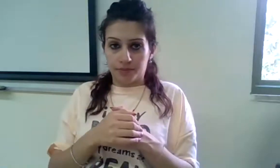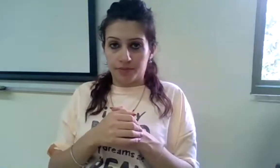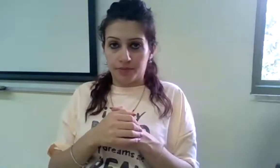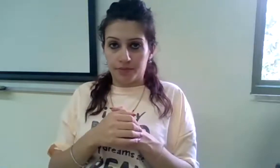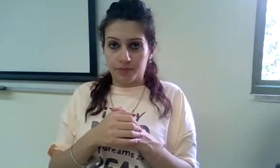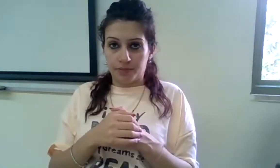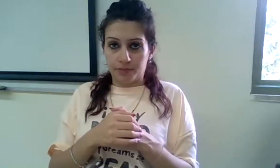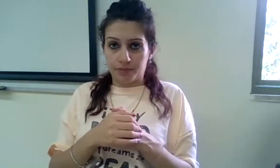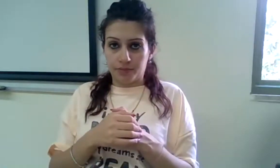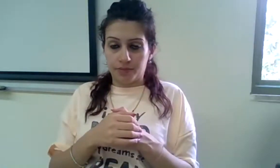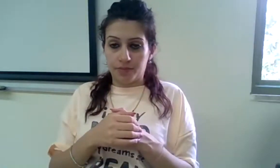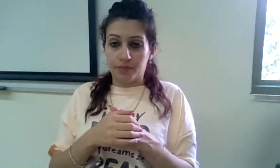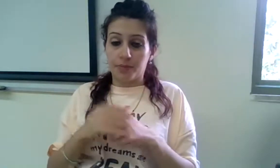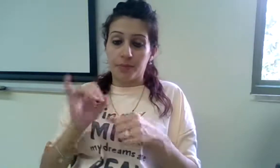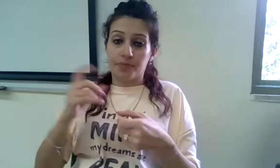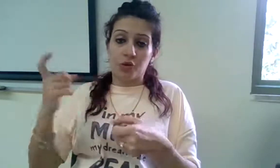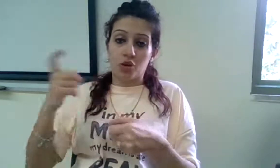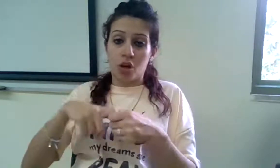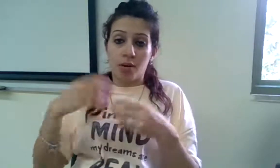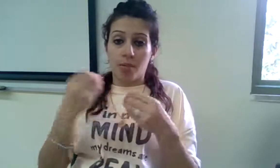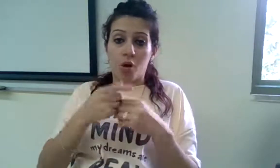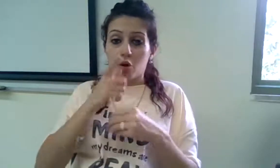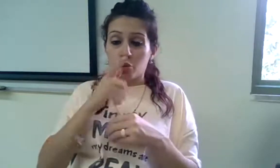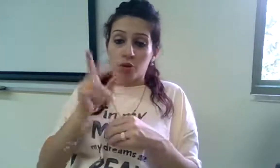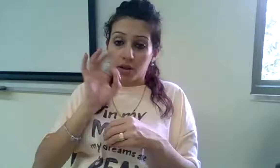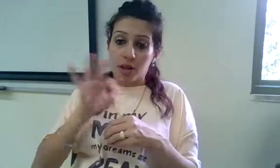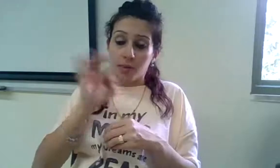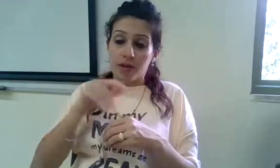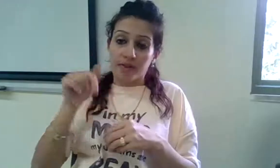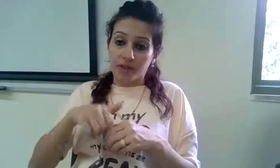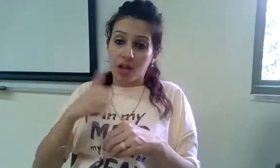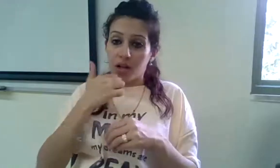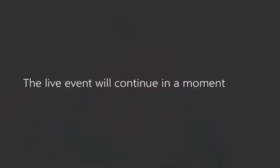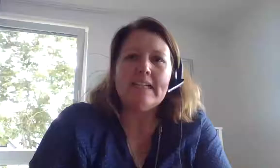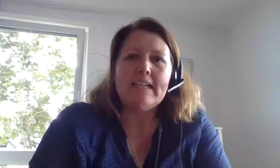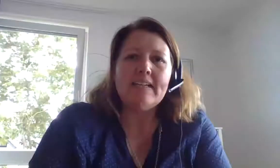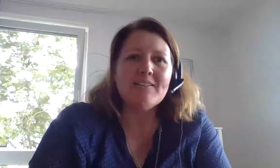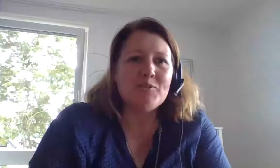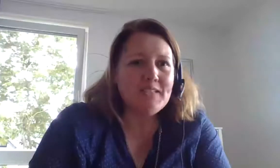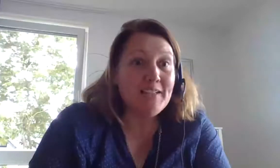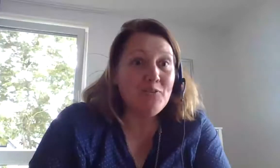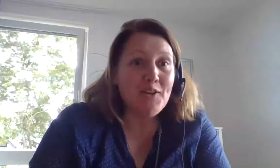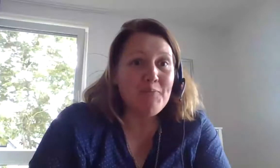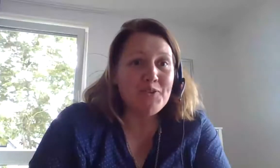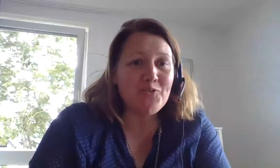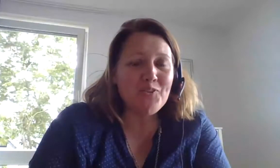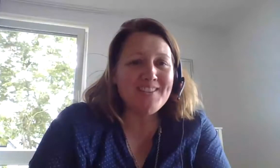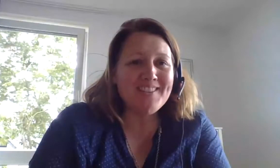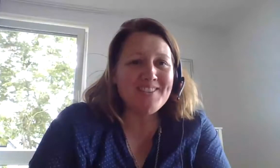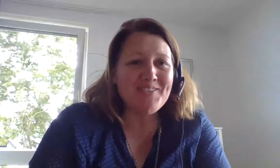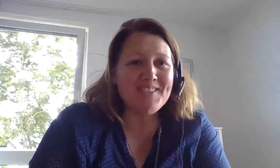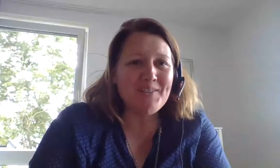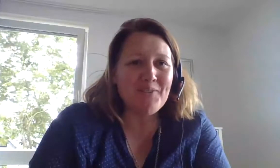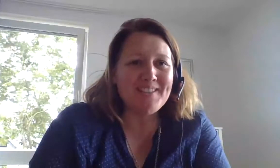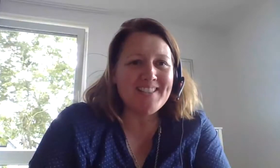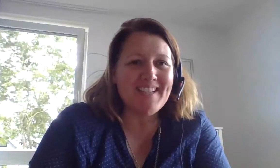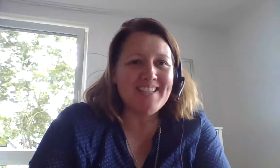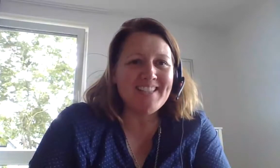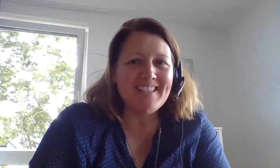لان ذلك يصدر بعض الصدى عندما يكون مفتوحا شكرا جزيلا على هذا العرض التقديمي الرائع